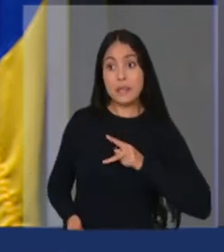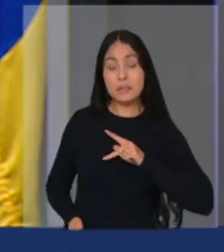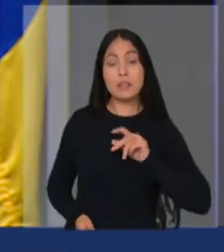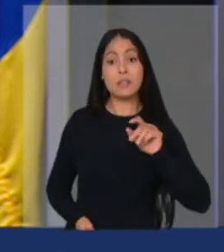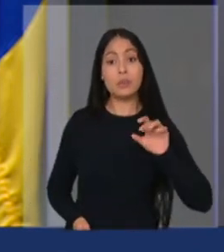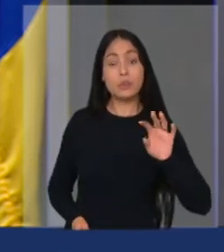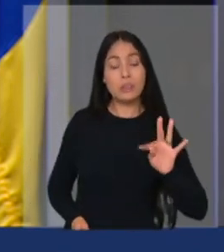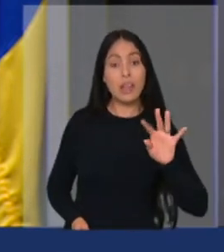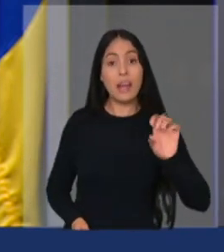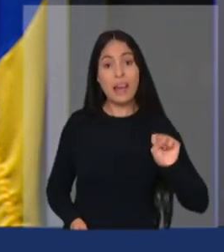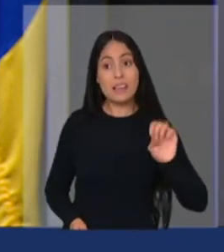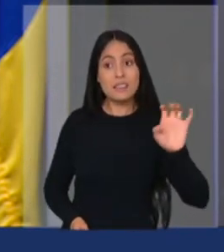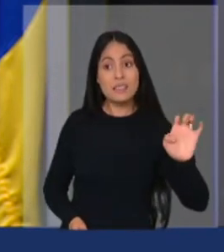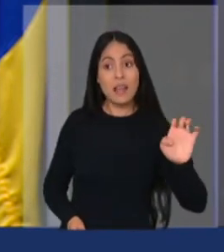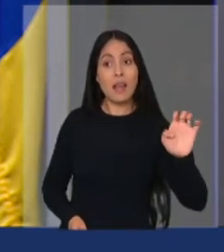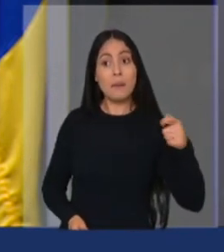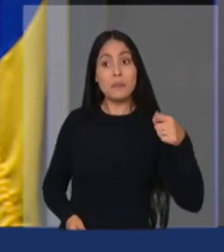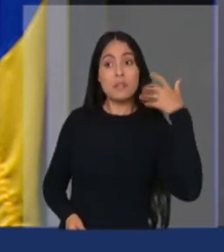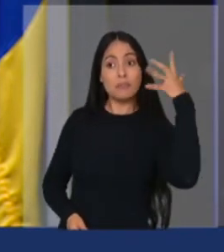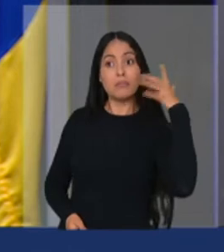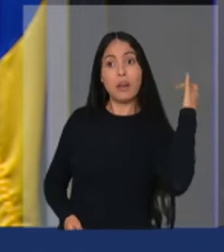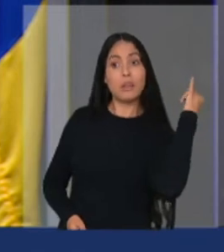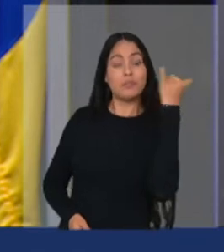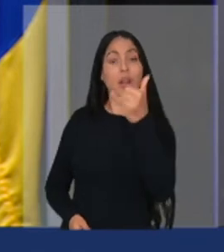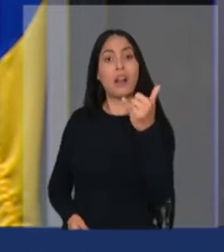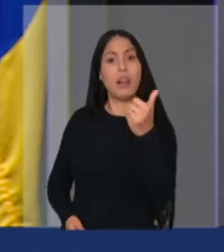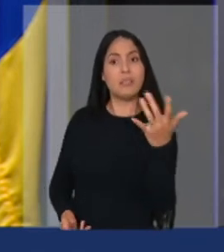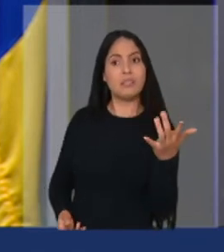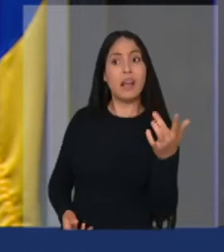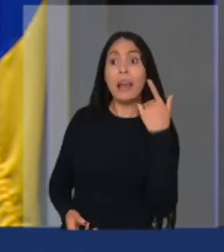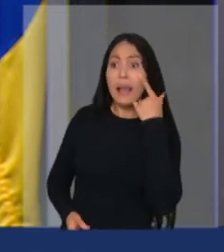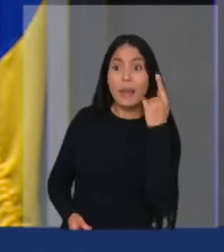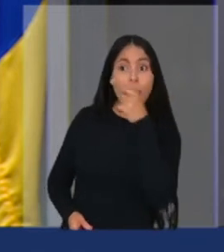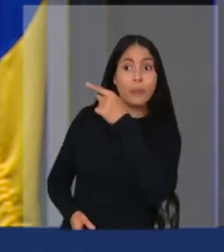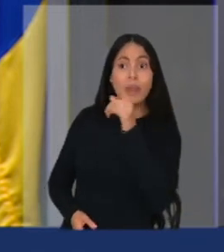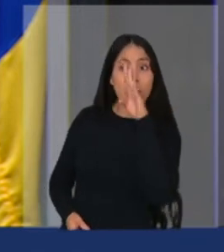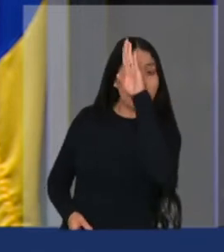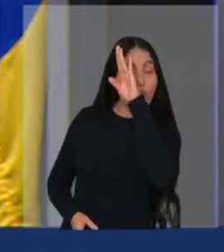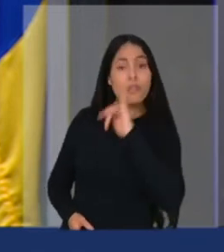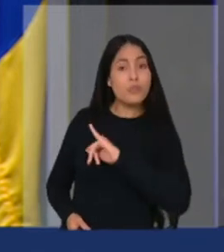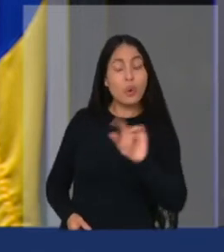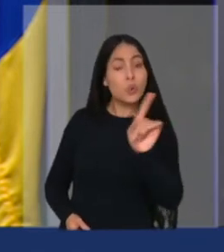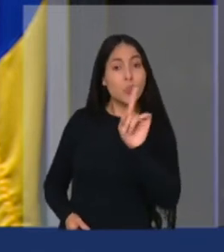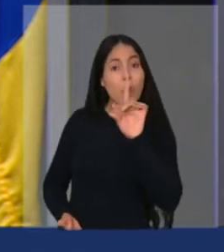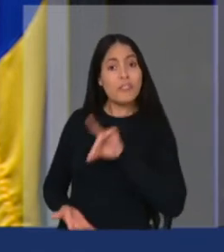PRESIDENTE DO SUPERIOR ELEITORAL, SÃO TÃO BAIXOS, E BRASILEIRA, PLANTANDO DÚVIDA SOBRE O VOTO ELETRÔNICO, TÃO ABSURDOS, QUE ESTE ELEGEU BOLSONARO TODAS AS VEZES AQUI NOS ÚLTIMOS 25 TÃO ABSURDOS, QUE ESTE ELEGEU BOLSONARO TODAS AS VEZES AQUI NOS ÚLTIMOS 25